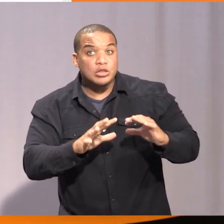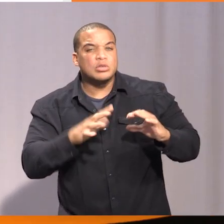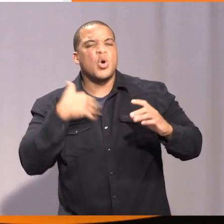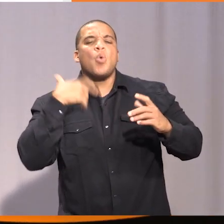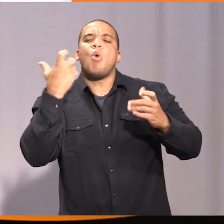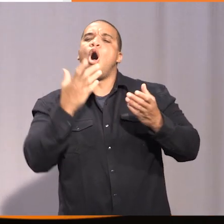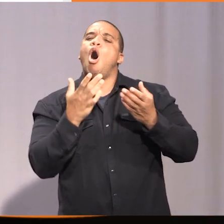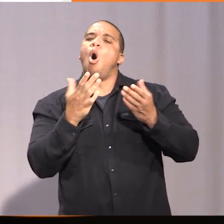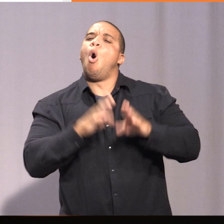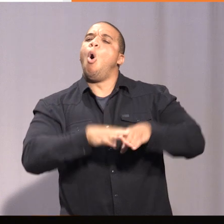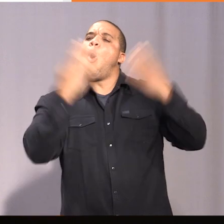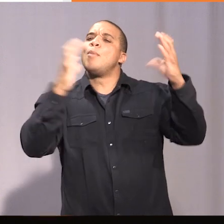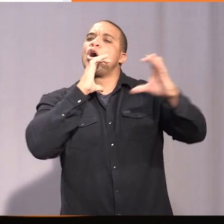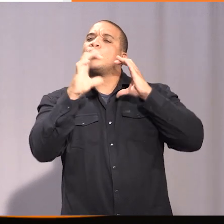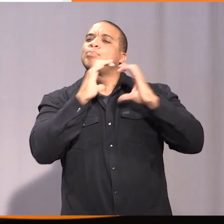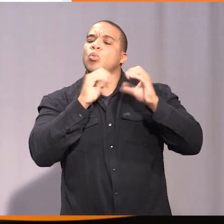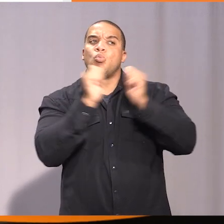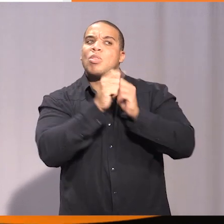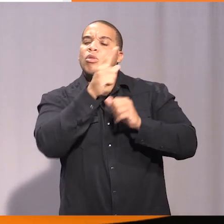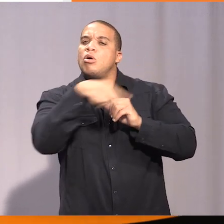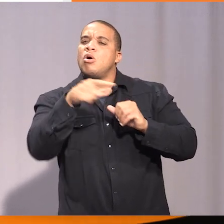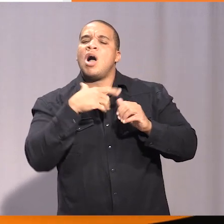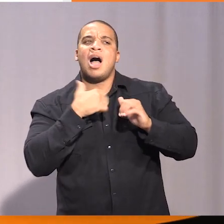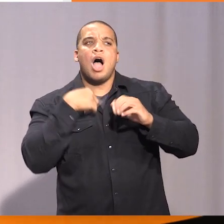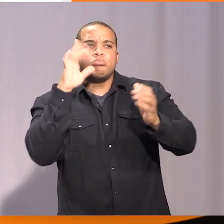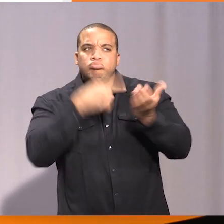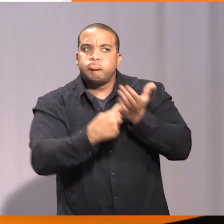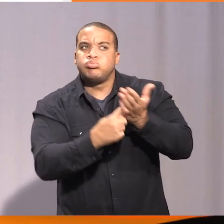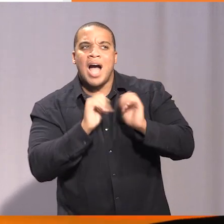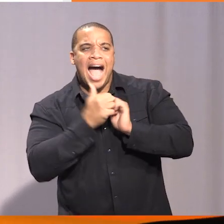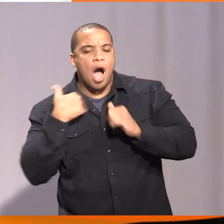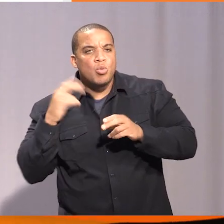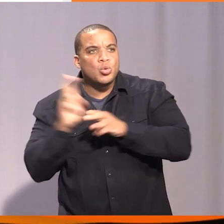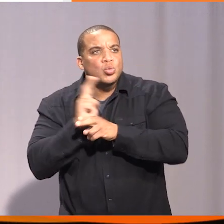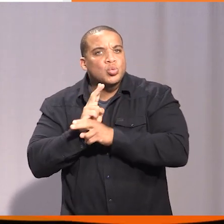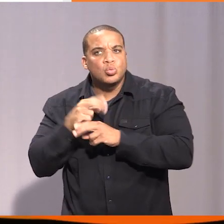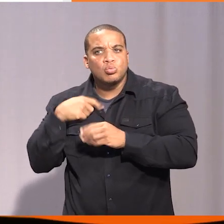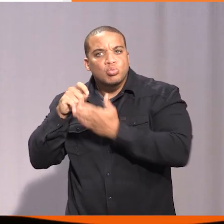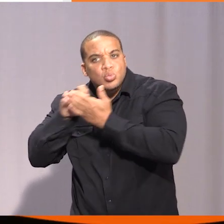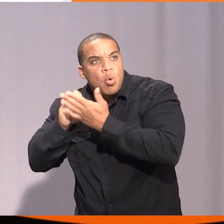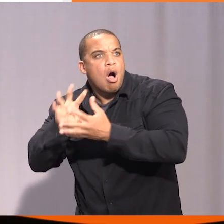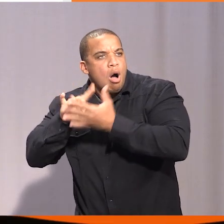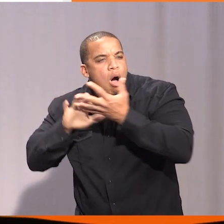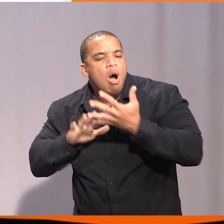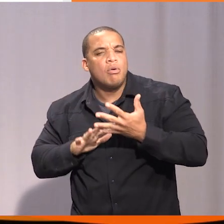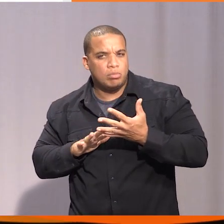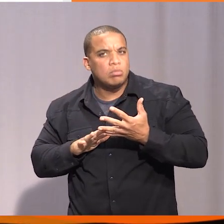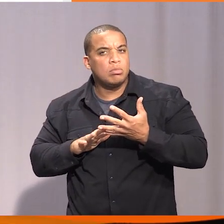adaptaciones dentro de la clase. Por último y lo más importante, deberán pedirle al profesor que